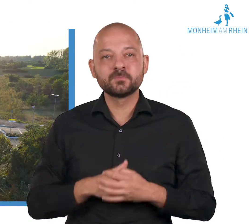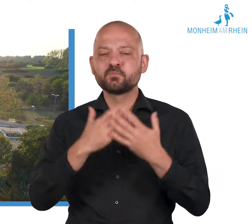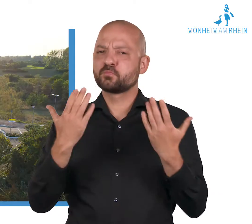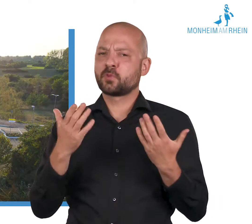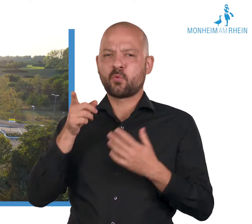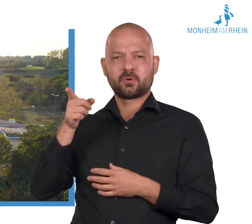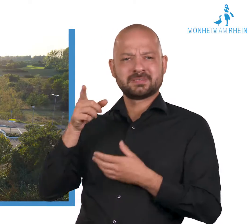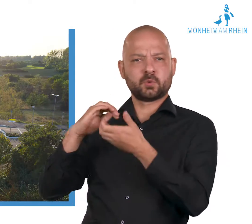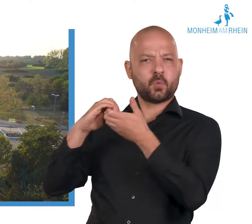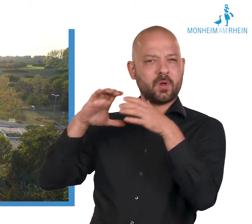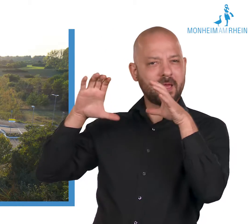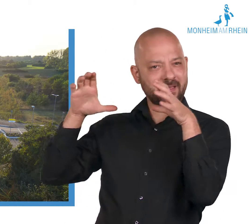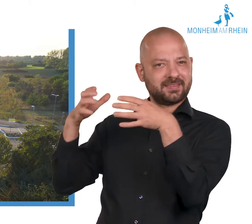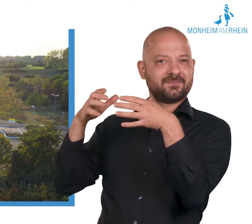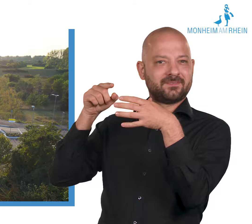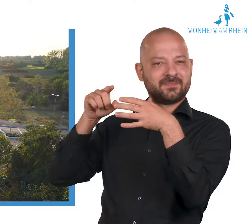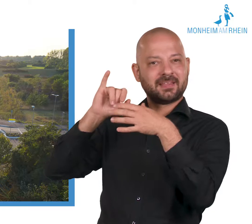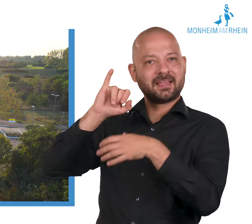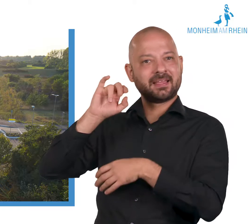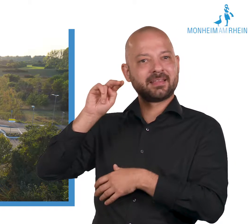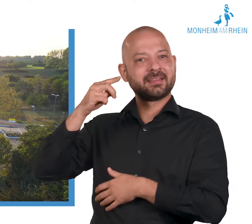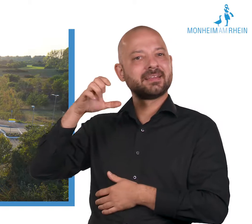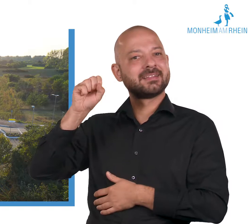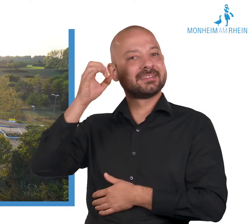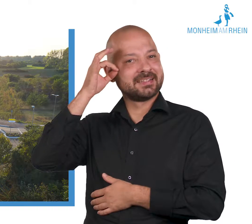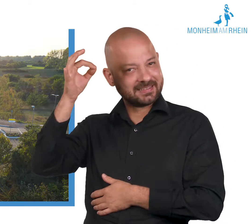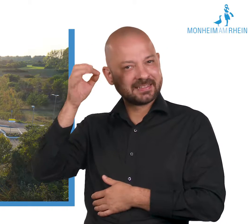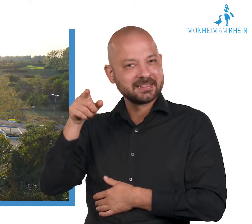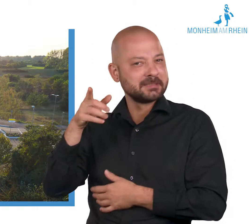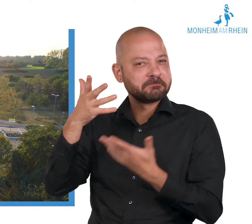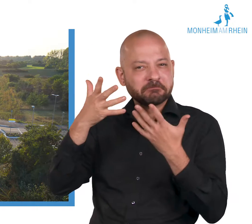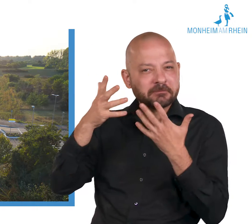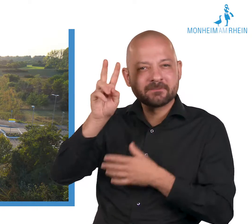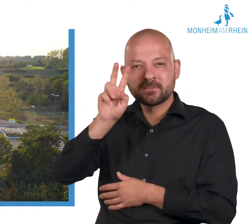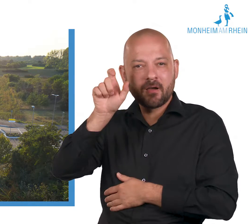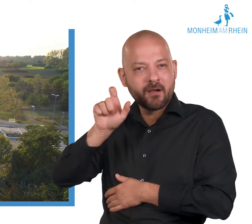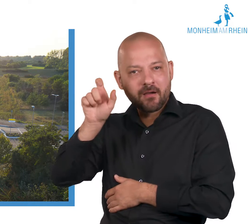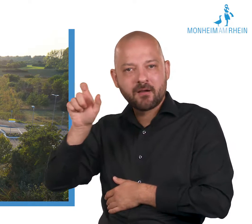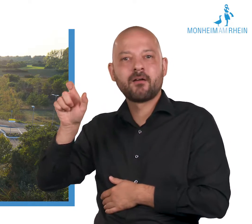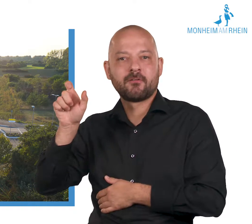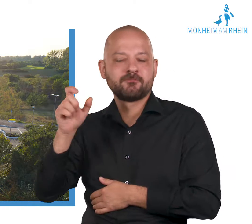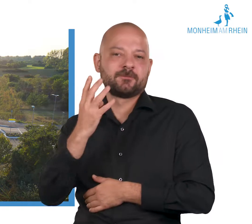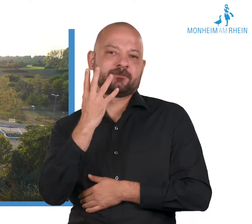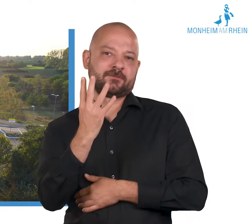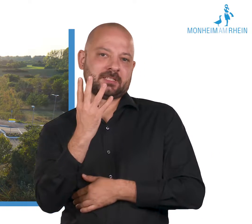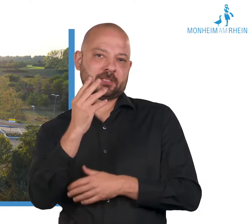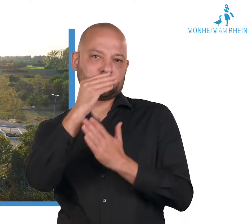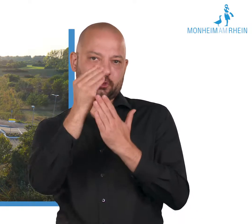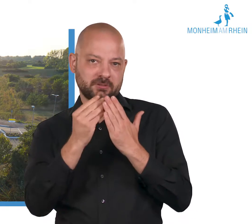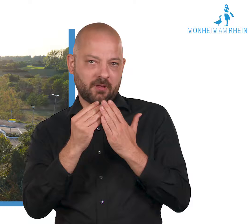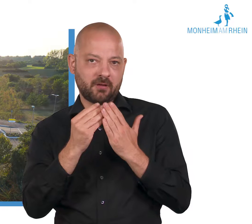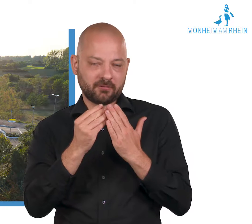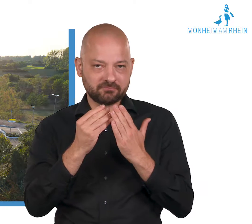Hinter Inges Idee stehen die Künstler